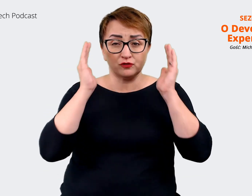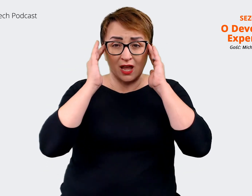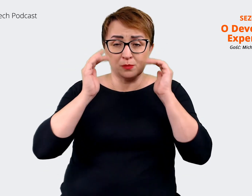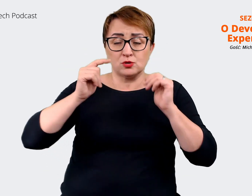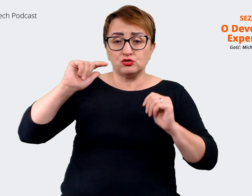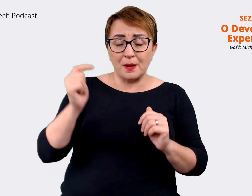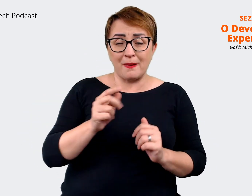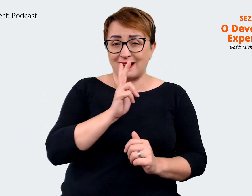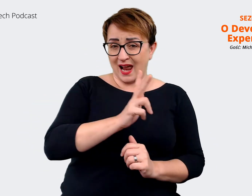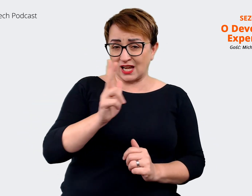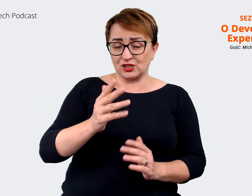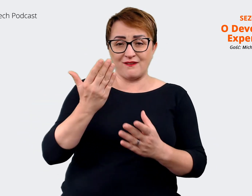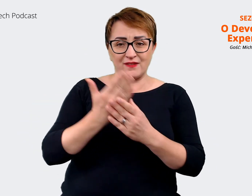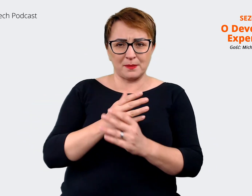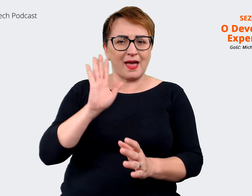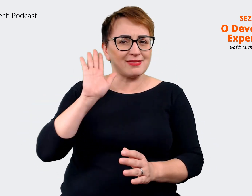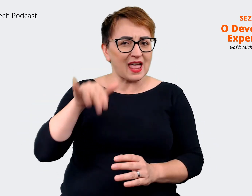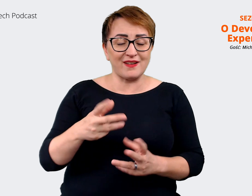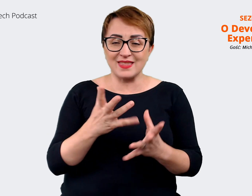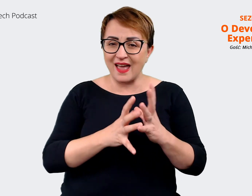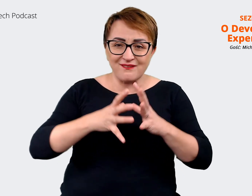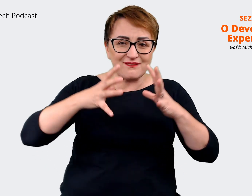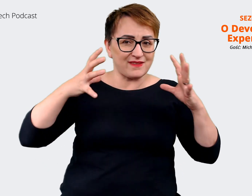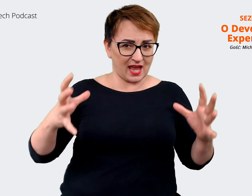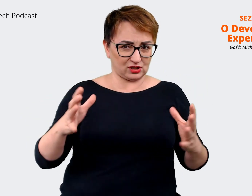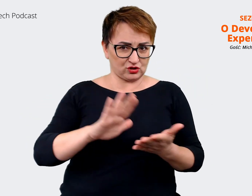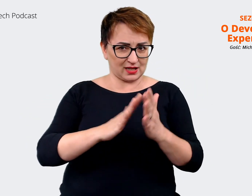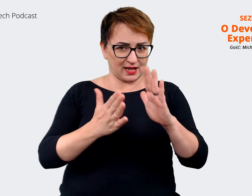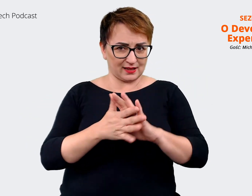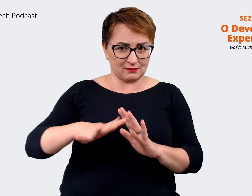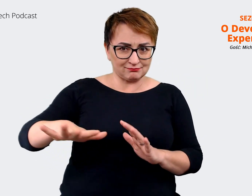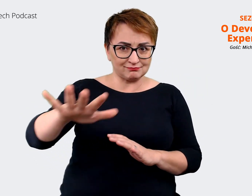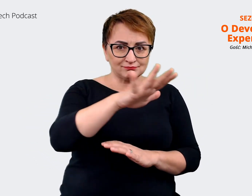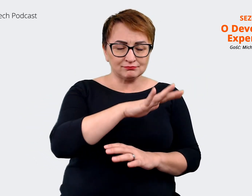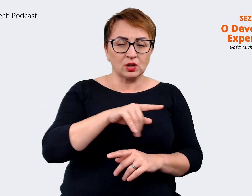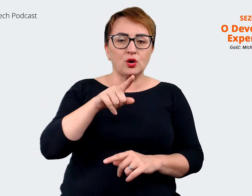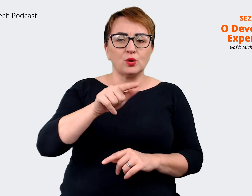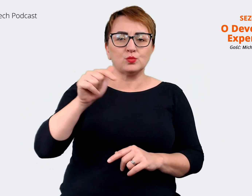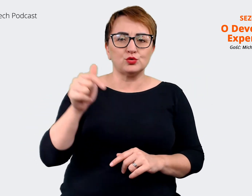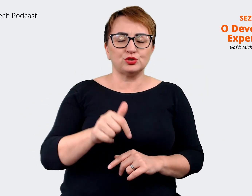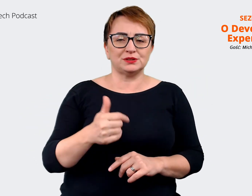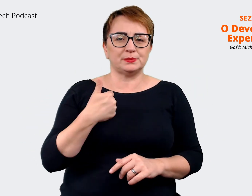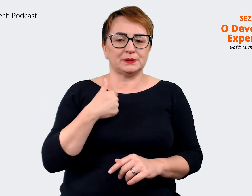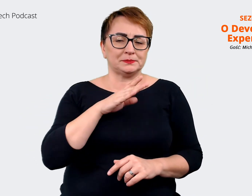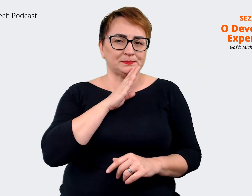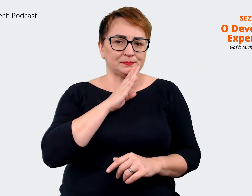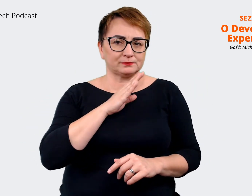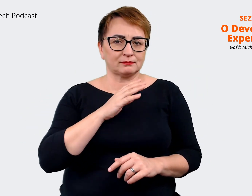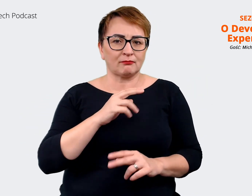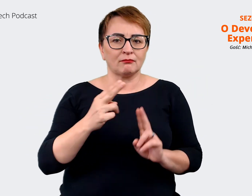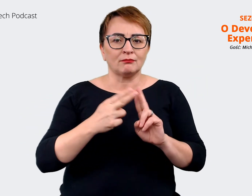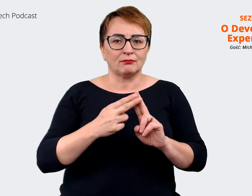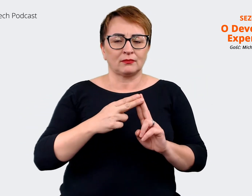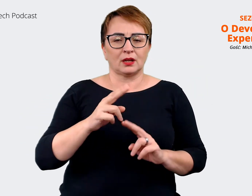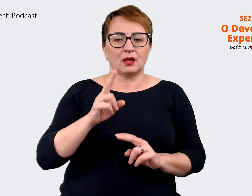włączając te największe firmy, które są na rynku, przy pewnej skali musi pójść na pewne kompromisy,